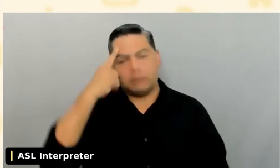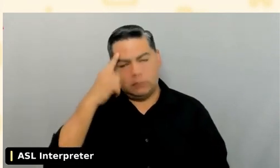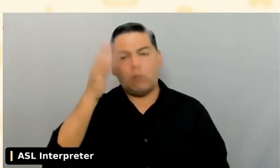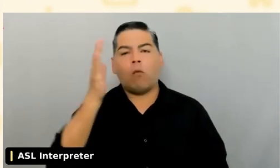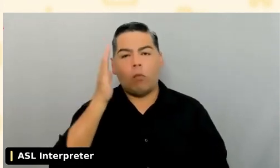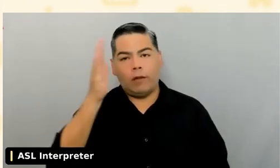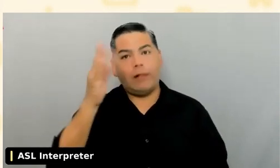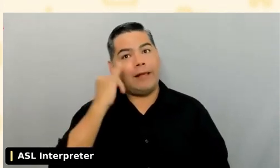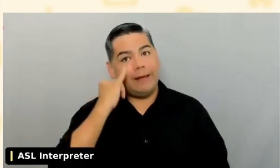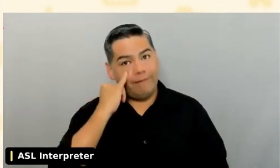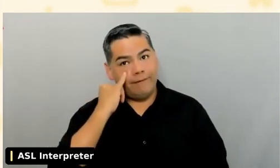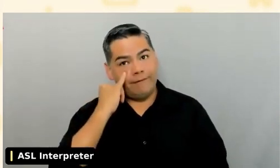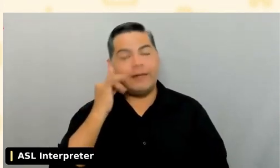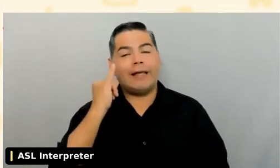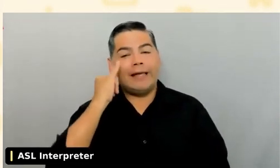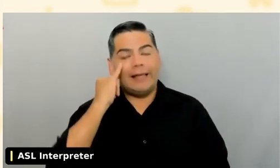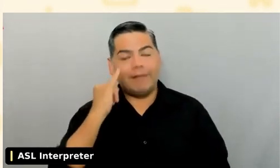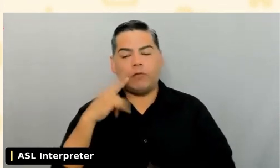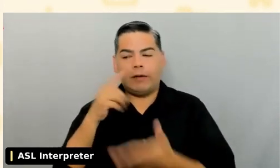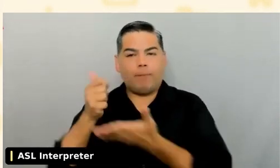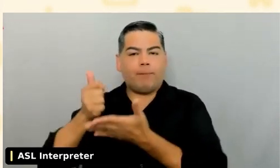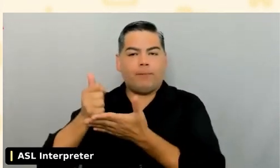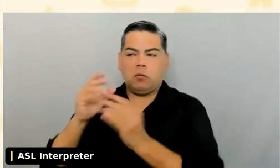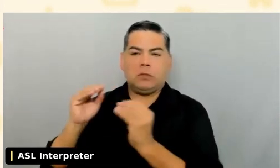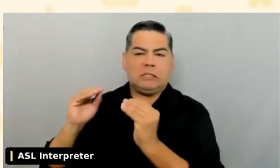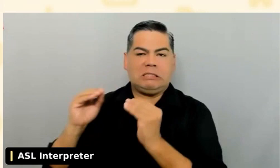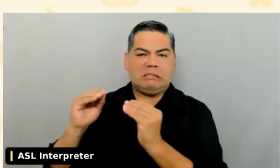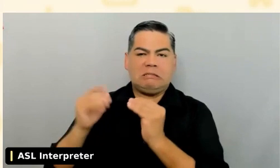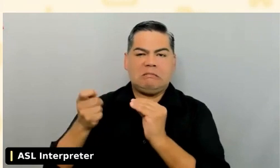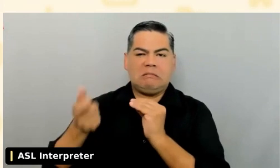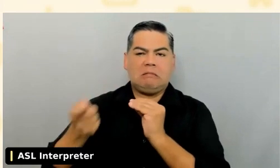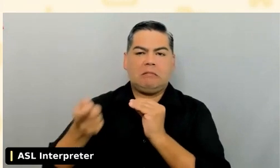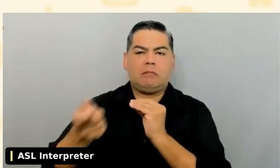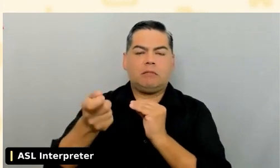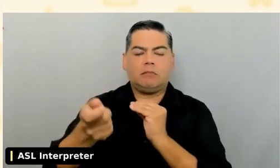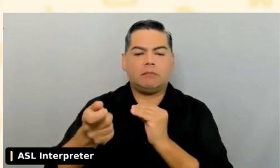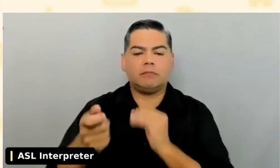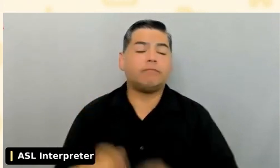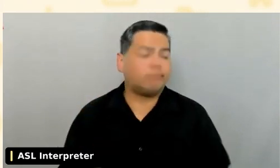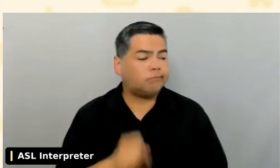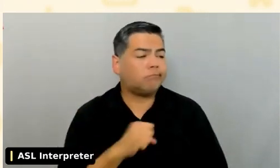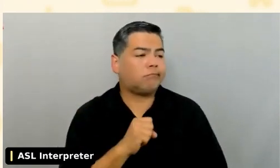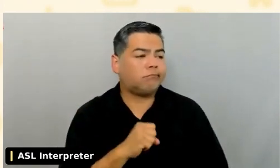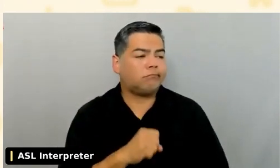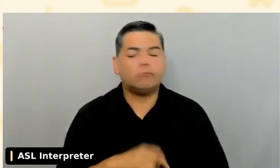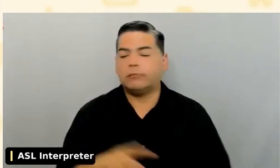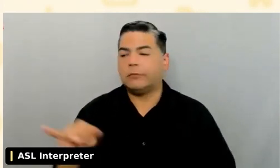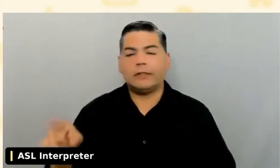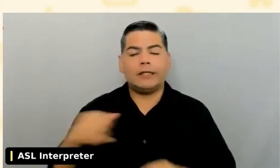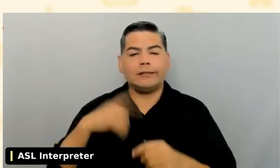nosotros ayudamos a enseñarle un poco. Y sí, Yohan, es divertido, ¿no?, tener hijos